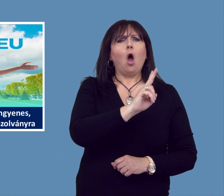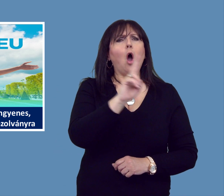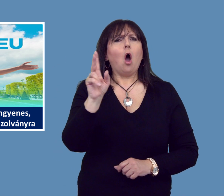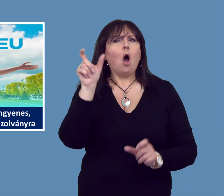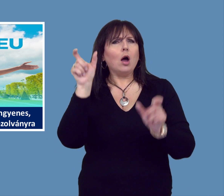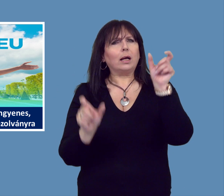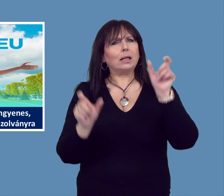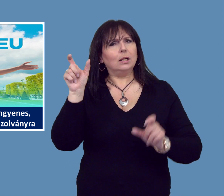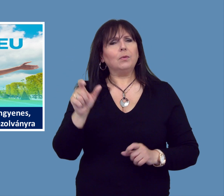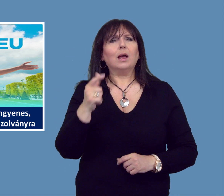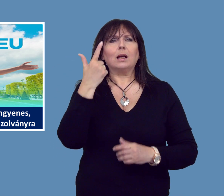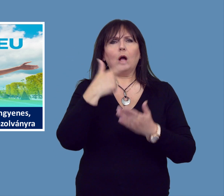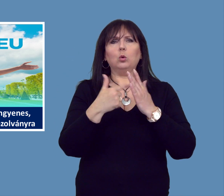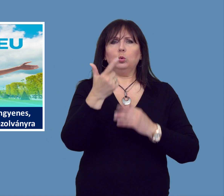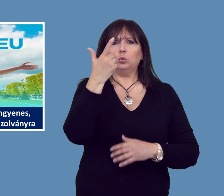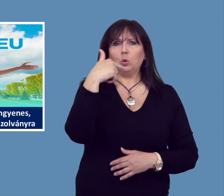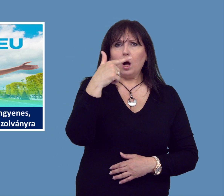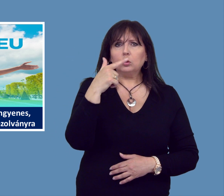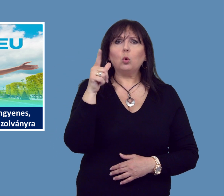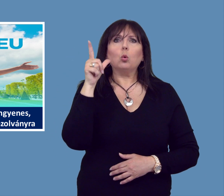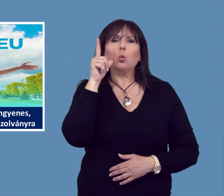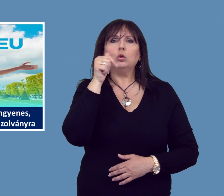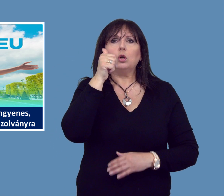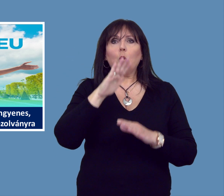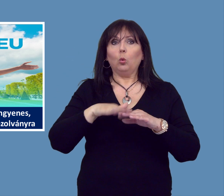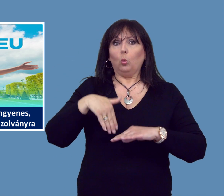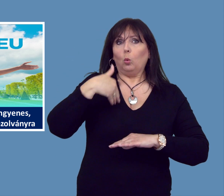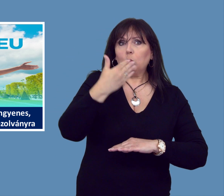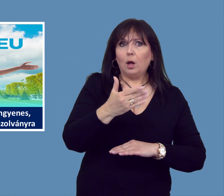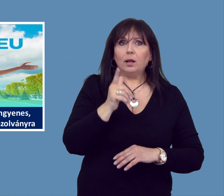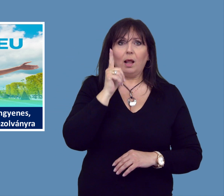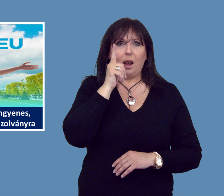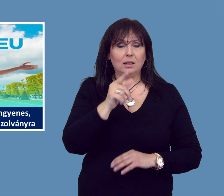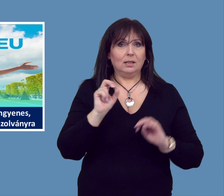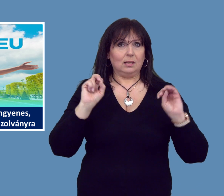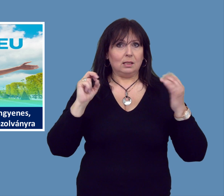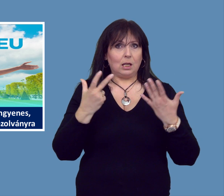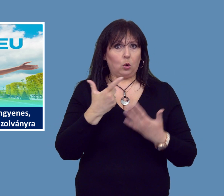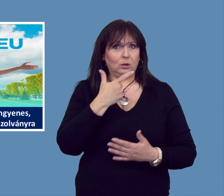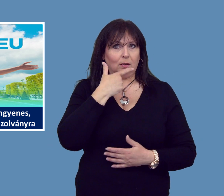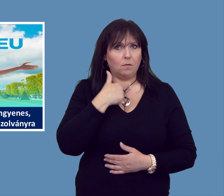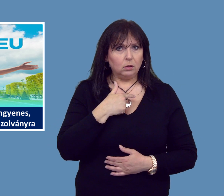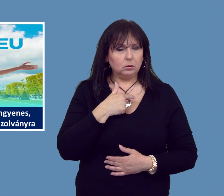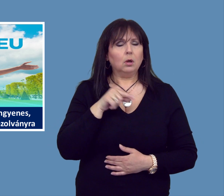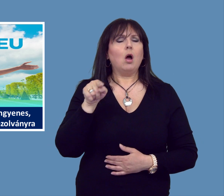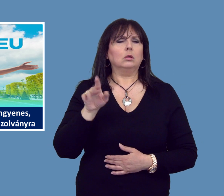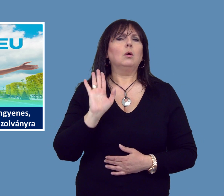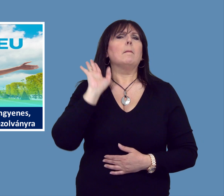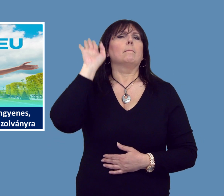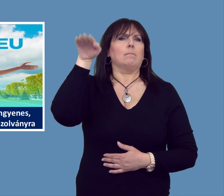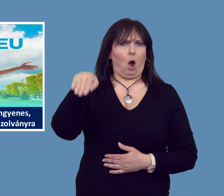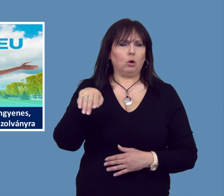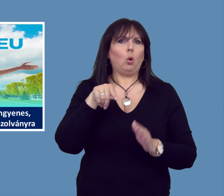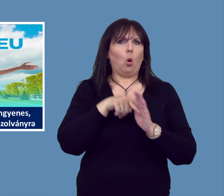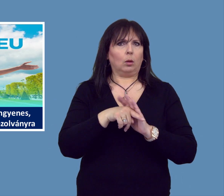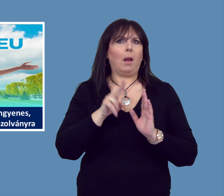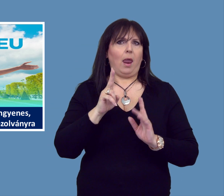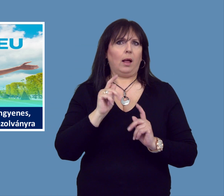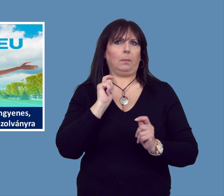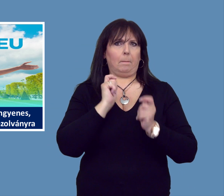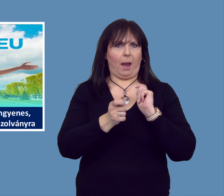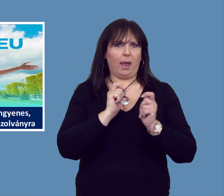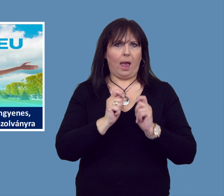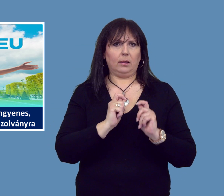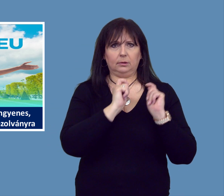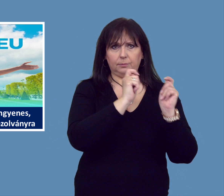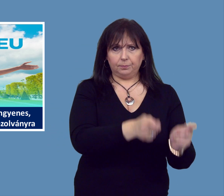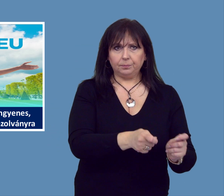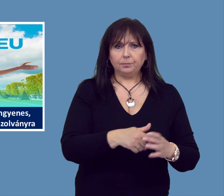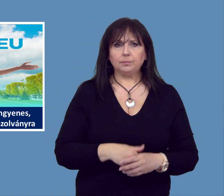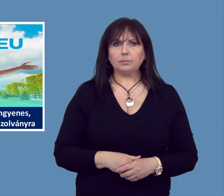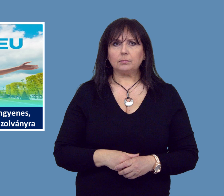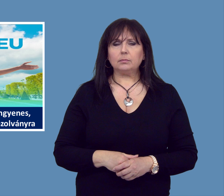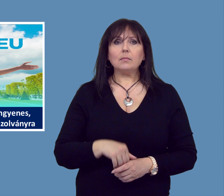Akik az év második felében töltik be a 18. életévüket, az októberi fordulóban pályázhatnak majd.